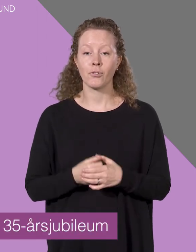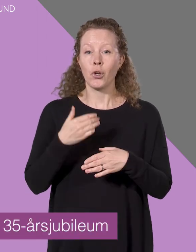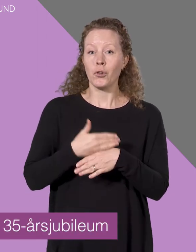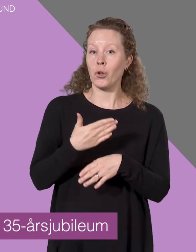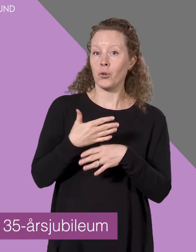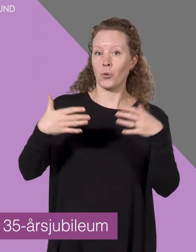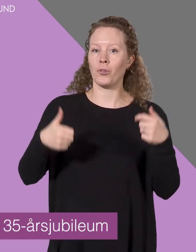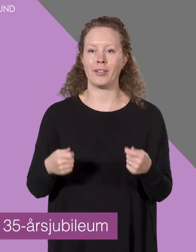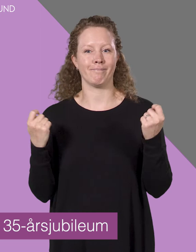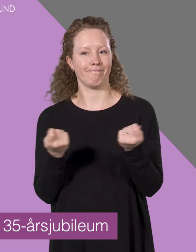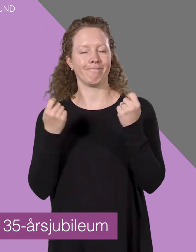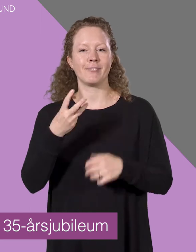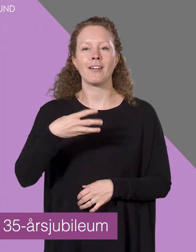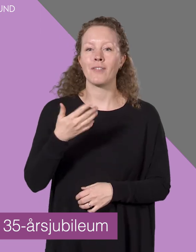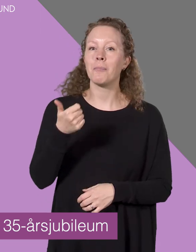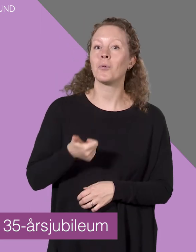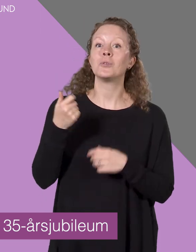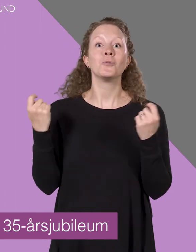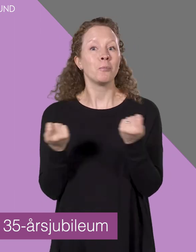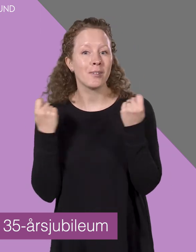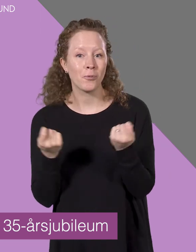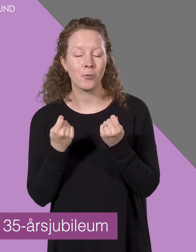Teater Totti fyller 35 år!